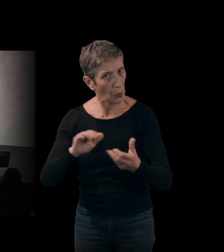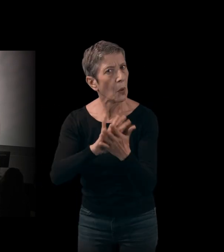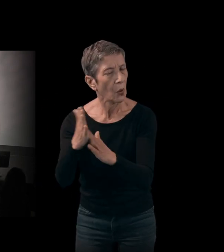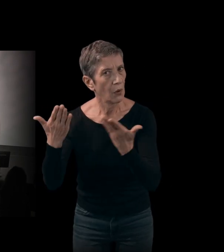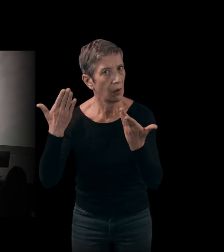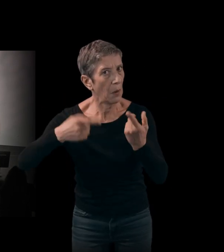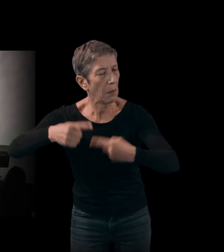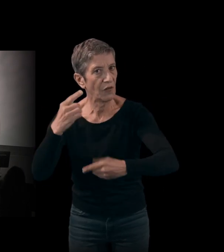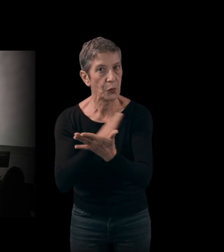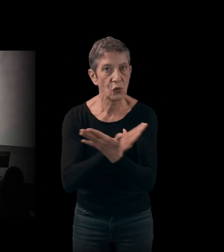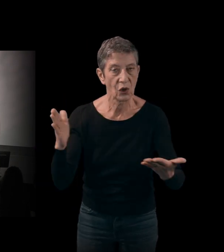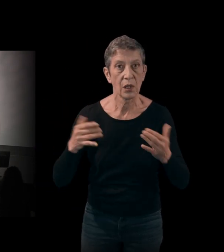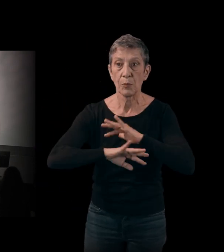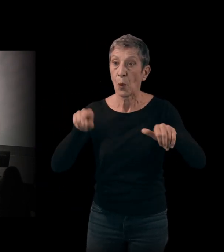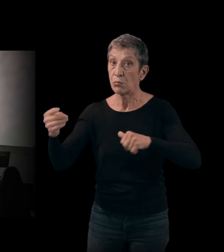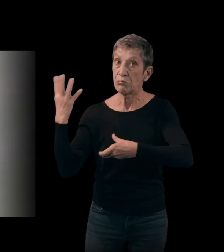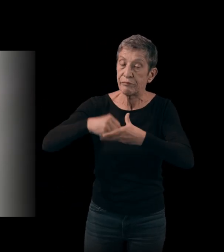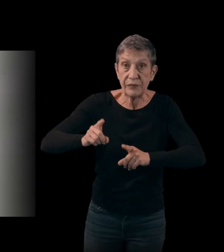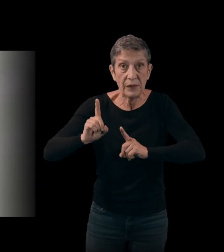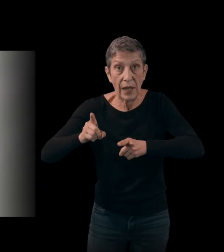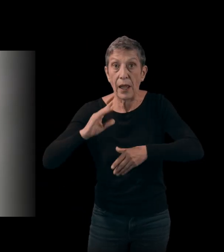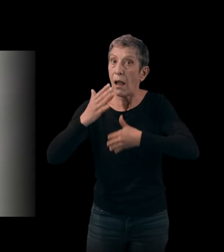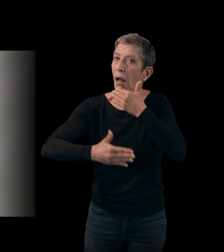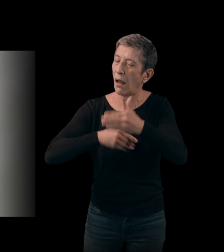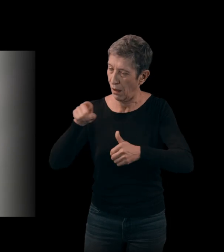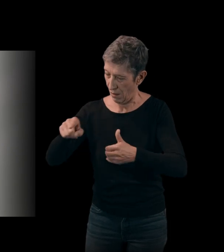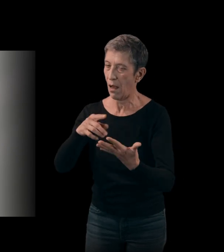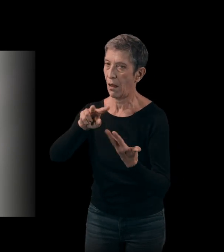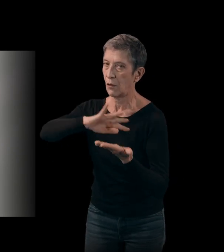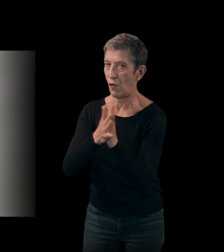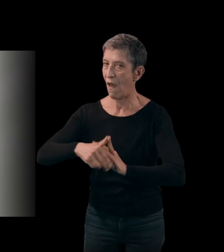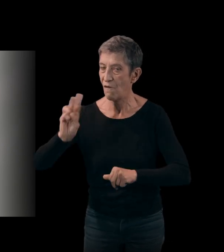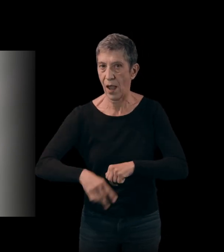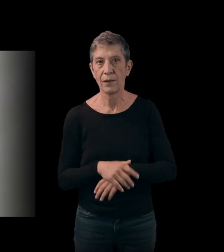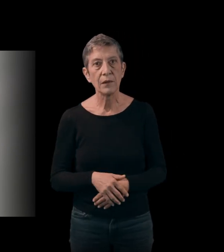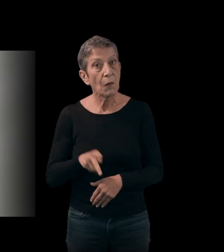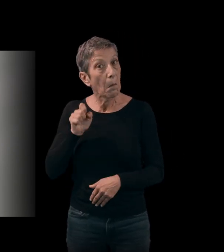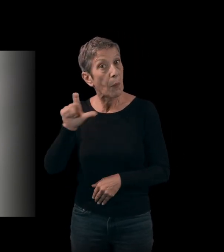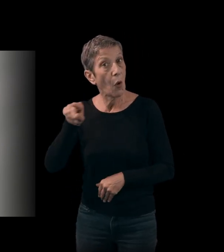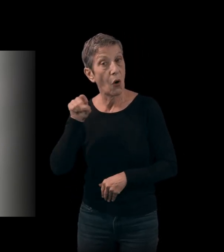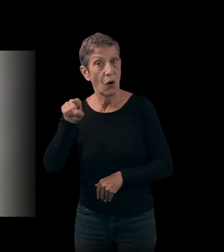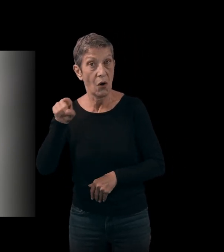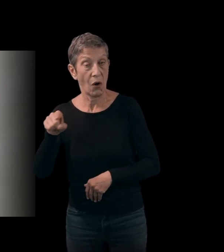Après un bref enlisement dans la boue des tranchées, elle deviendrait un horizon. Paul avait servi la nation en blouse blanche, à l’arrière du front.